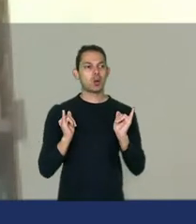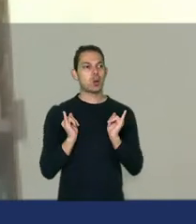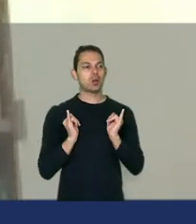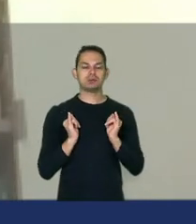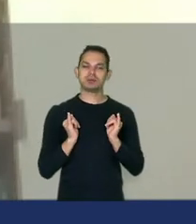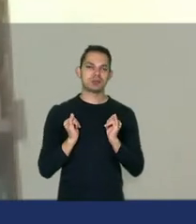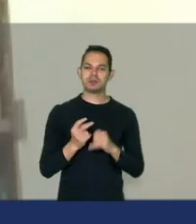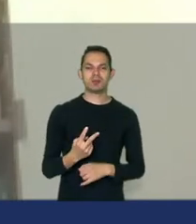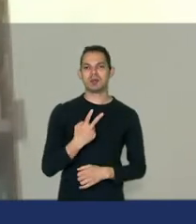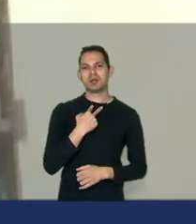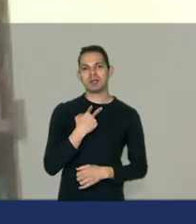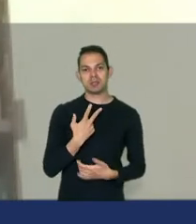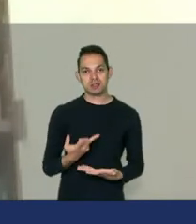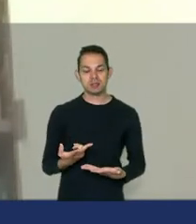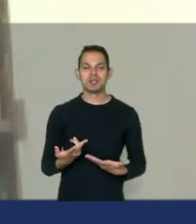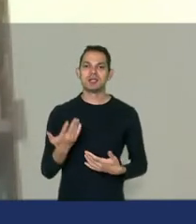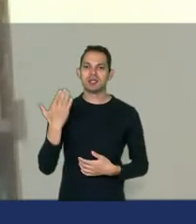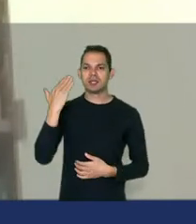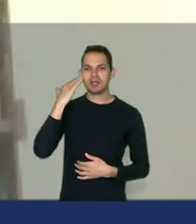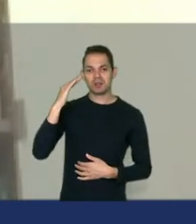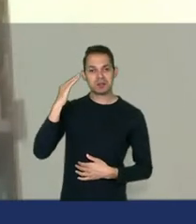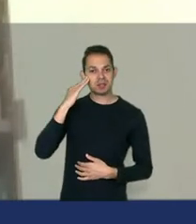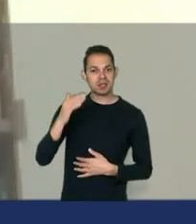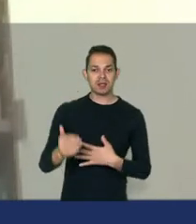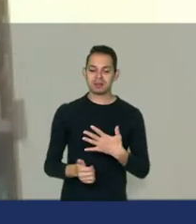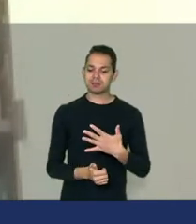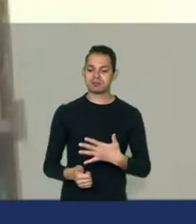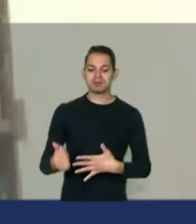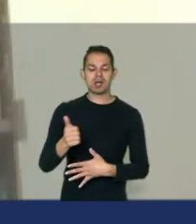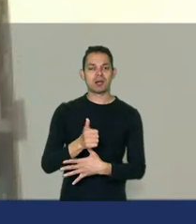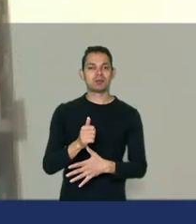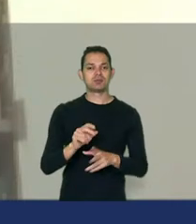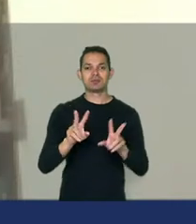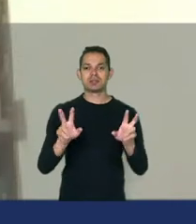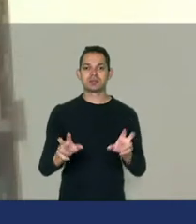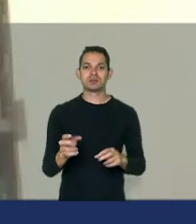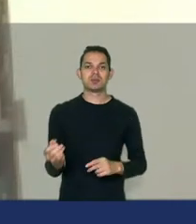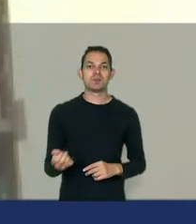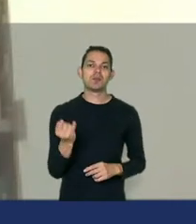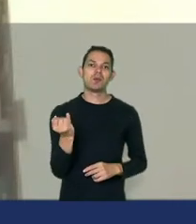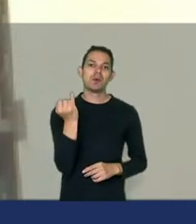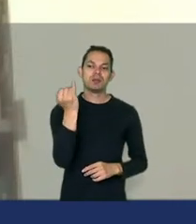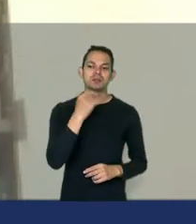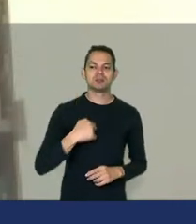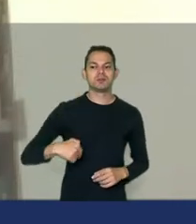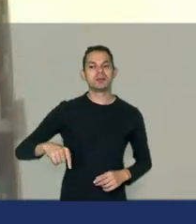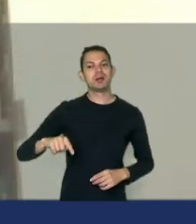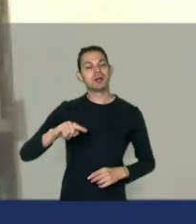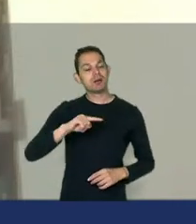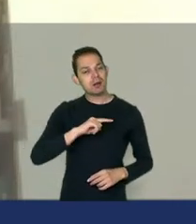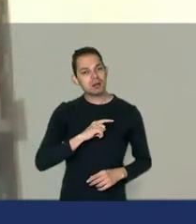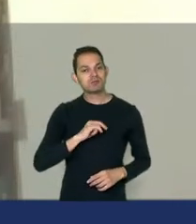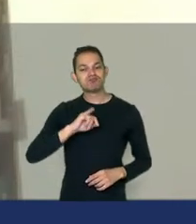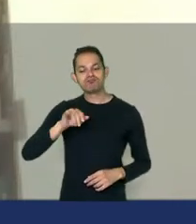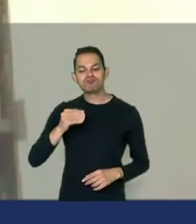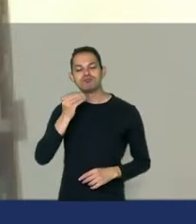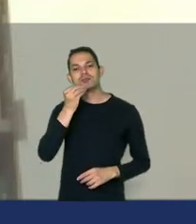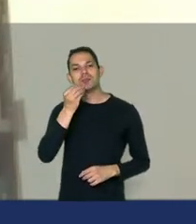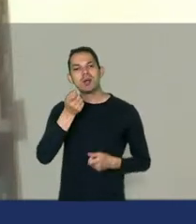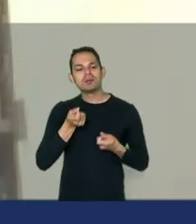MAIS IRMOS NESSA DIREÇÃO. EU ENTENDO QUE ISSO É UMA PRIORIDADE PARA QUE A GENTE POSSA LEVAR A OPORTUNIDADE DE MILHÕES DE BRASILEIROS, DE